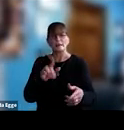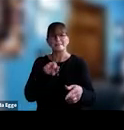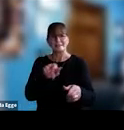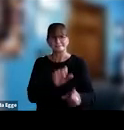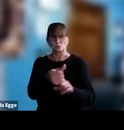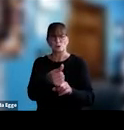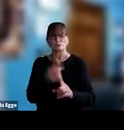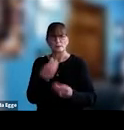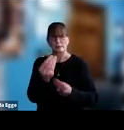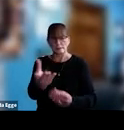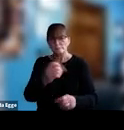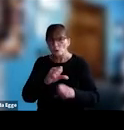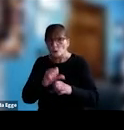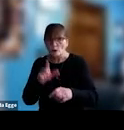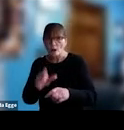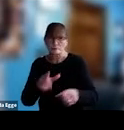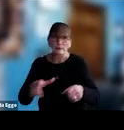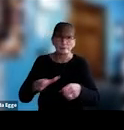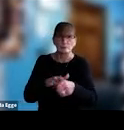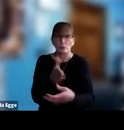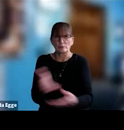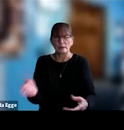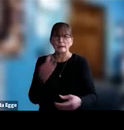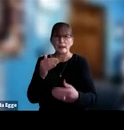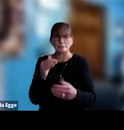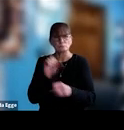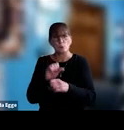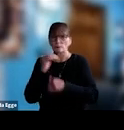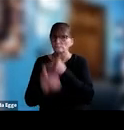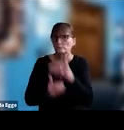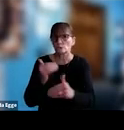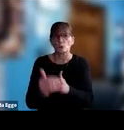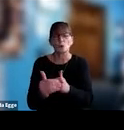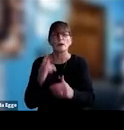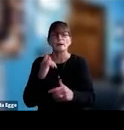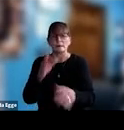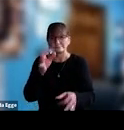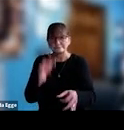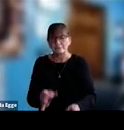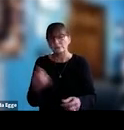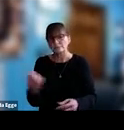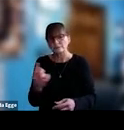y le hagan saber que están trabajando en ello, porque sin duda es algo en lo que podemos trabajar